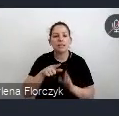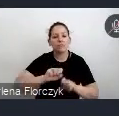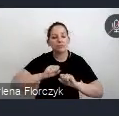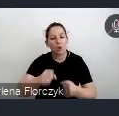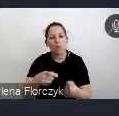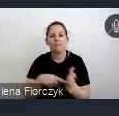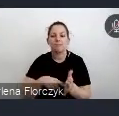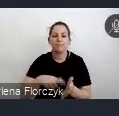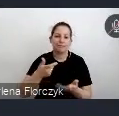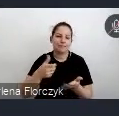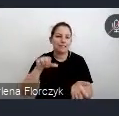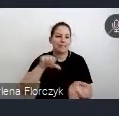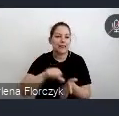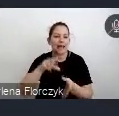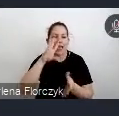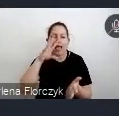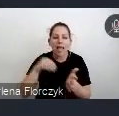jako takie centra eksperymentów i innowacji,